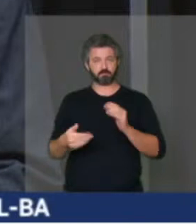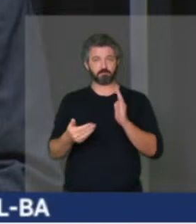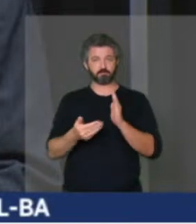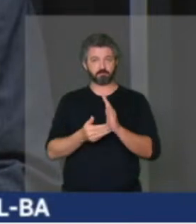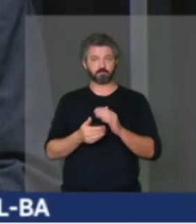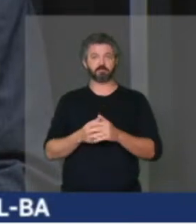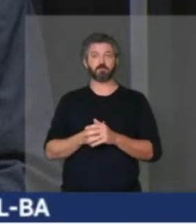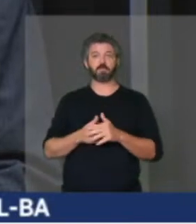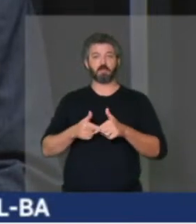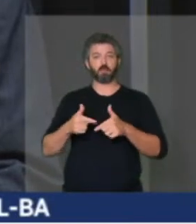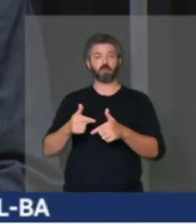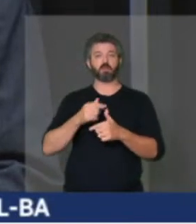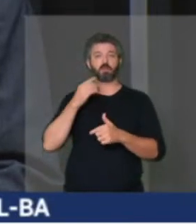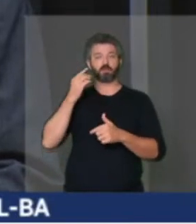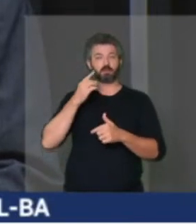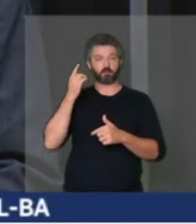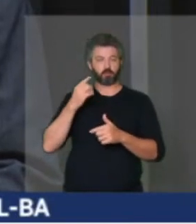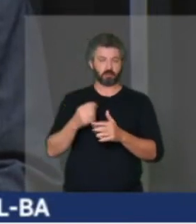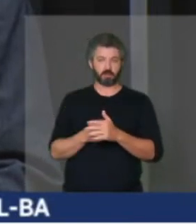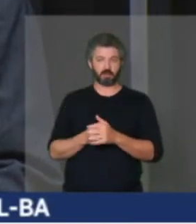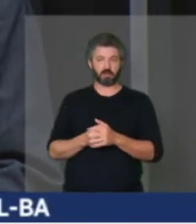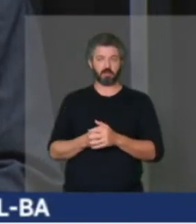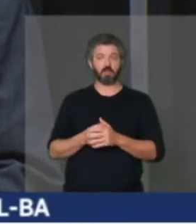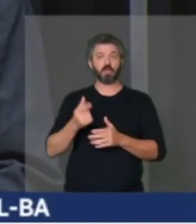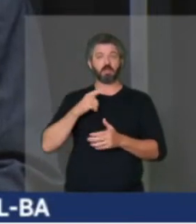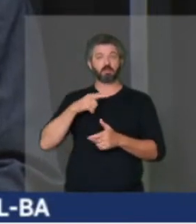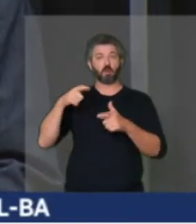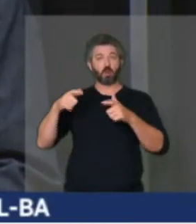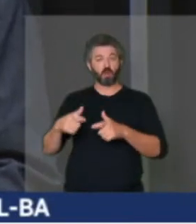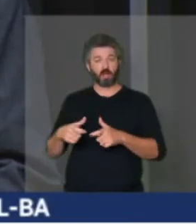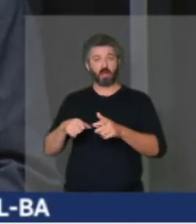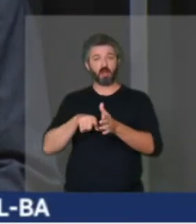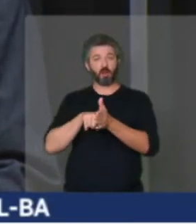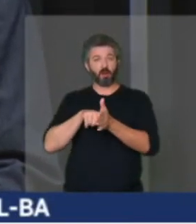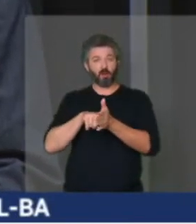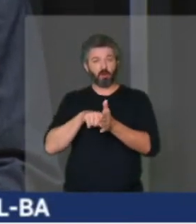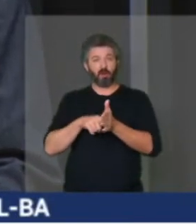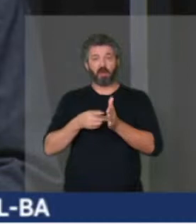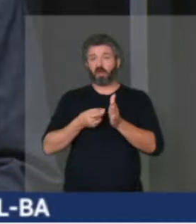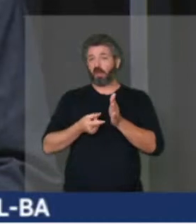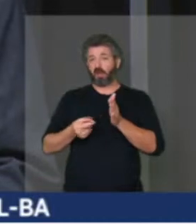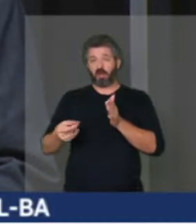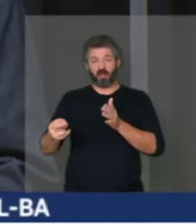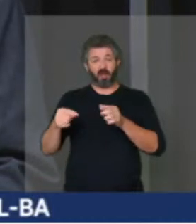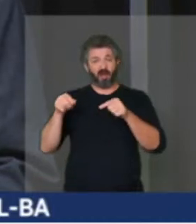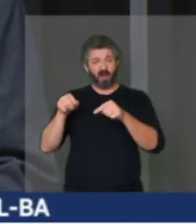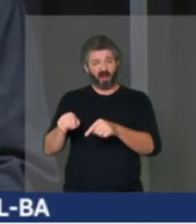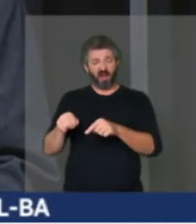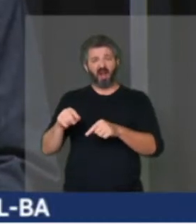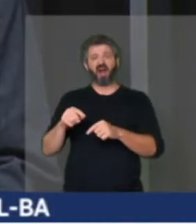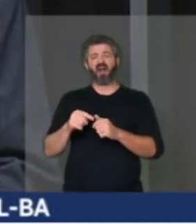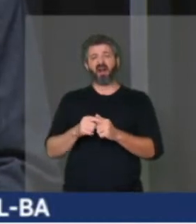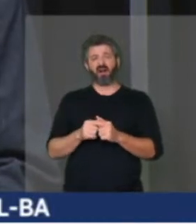PARLAMENTAR DO PROANTAR. QUE MANTÉM UMA ESTAÇÃO DE PESQUISA PERMANENTE NAQUELE CONTINENTE A ESTAÇÃO ANTÁRTICA COMANDANTE FERRAZ